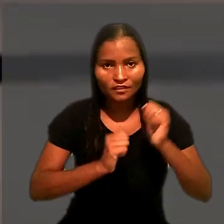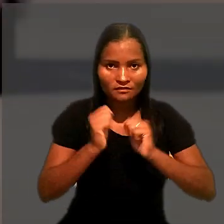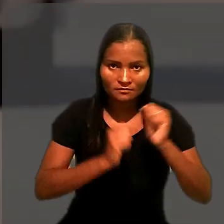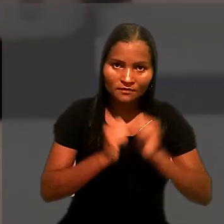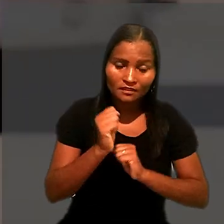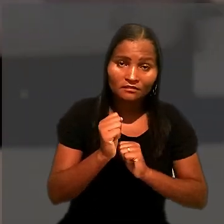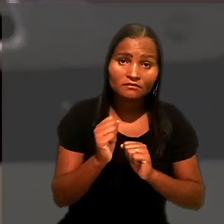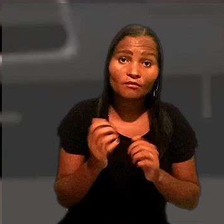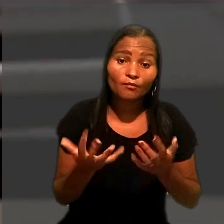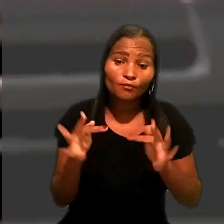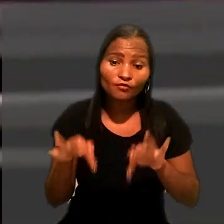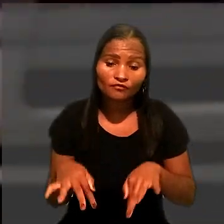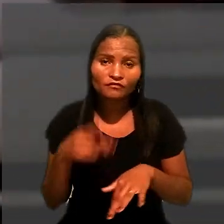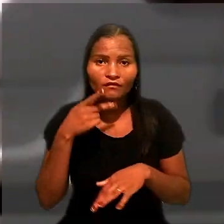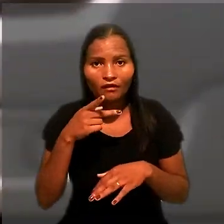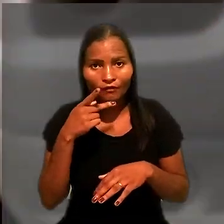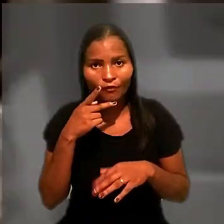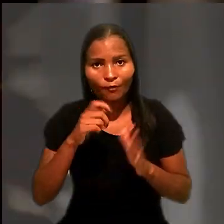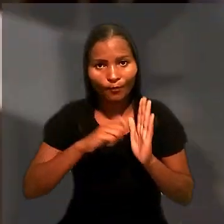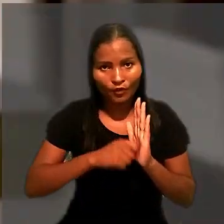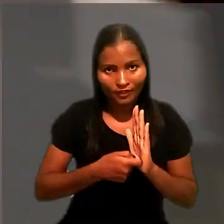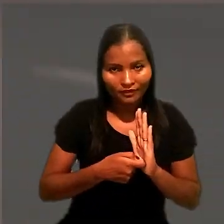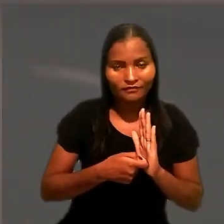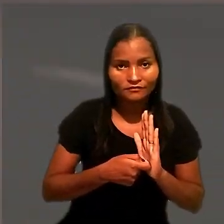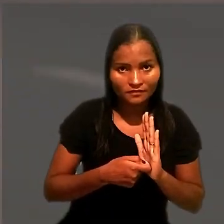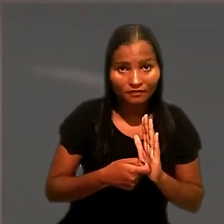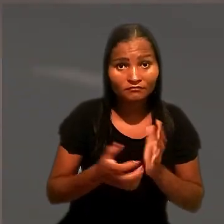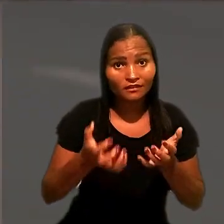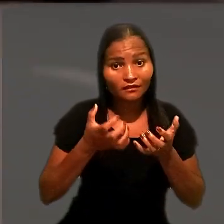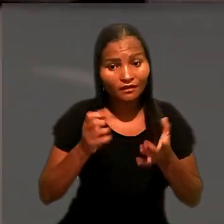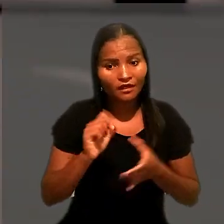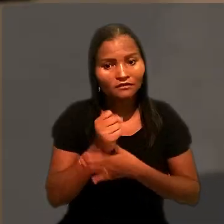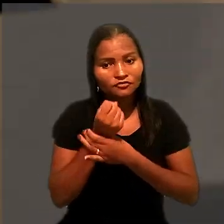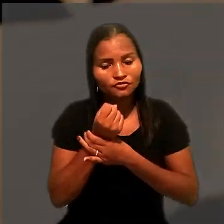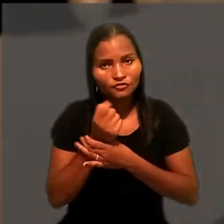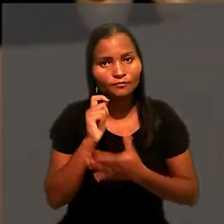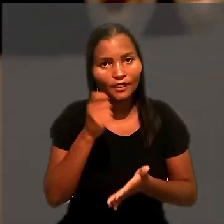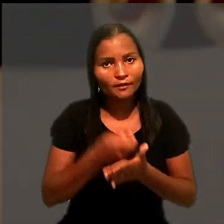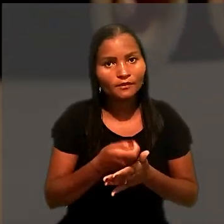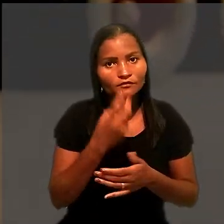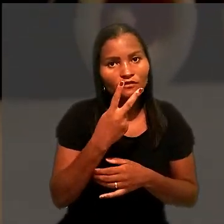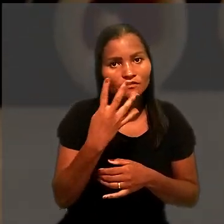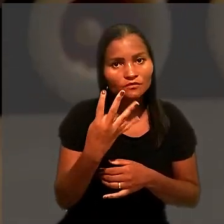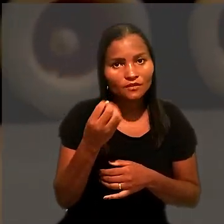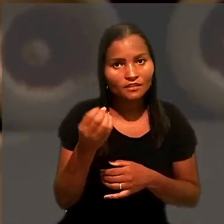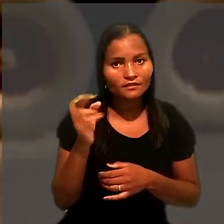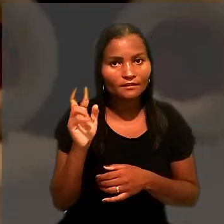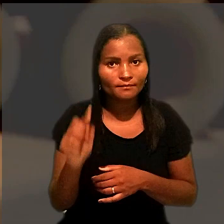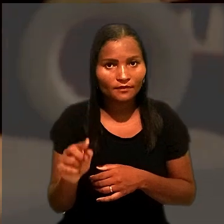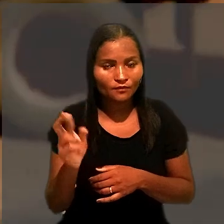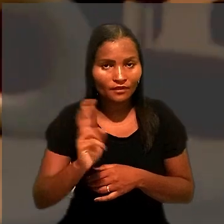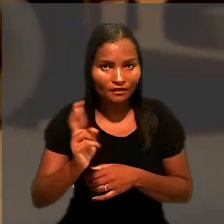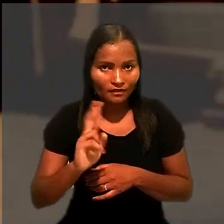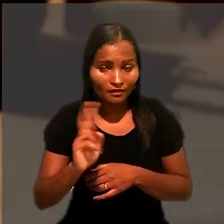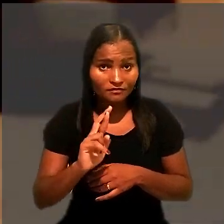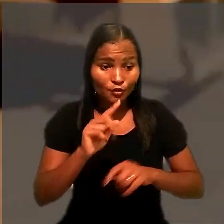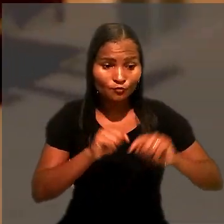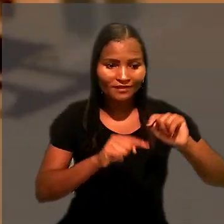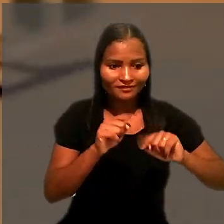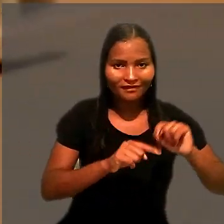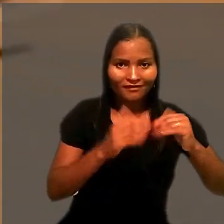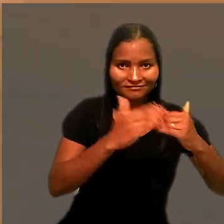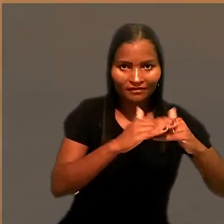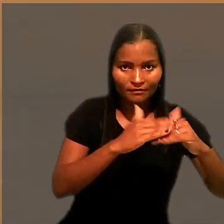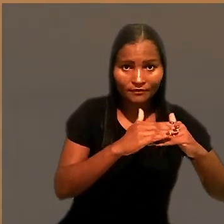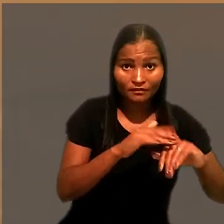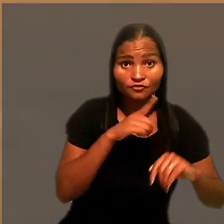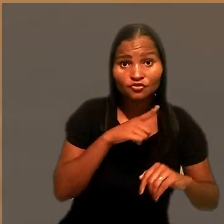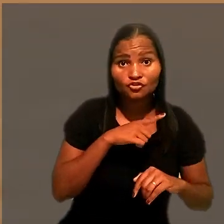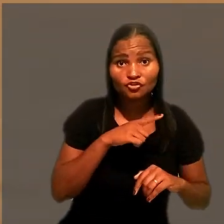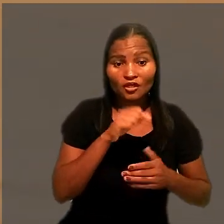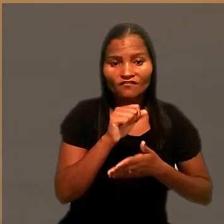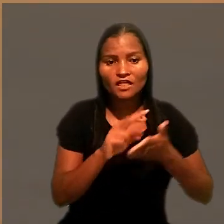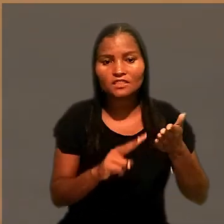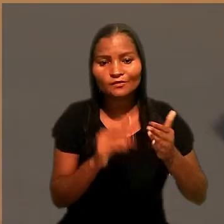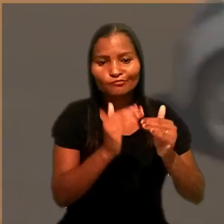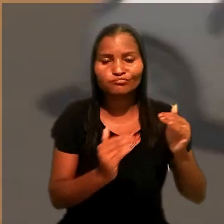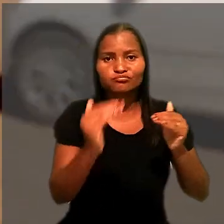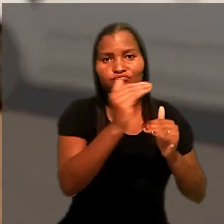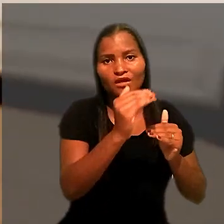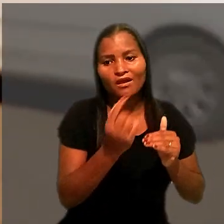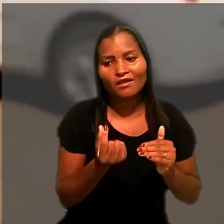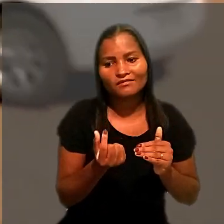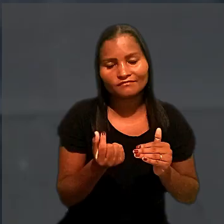Por fim, alegou que a penhora, no caso, visava à garantia do pagamento de R$ 240 mil, e os bens indicados tinham avaliação superior a esse valor.